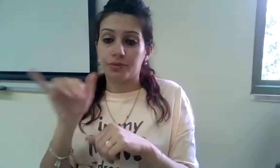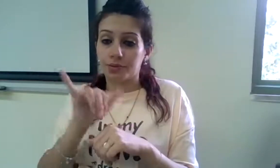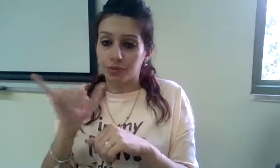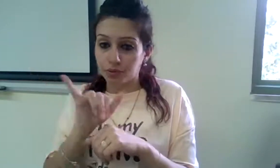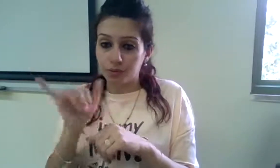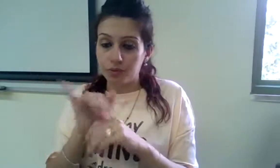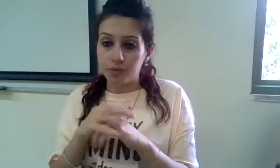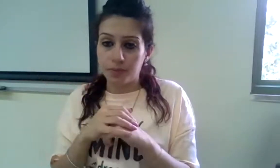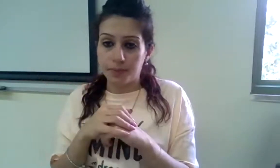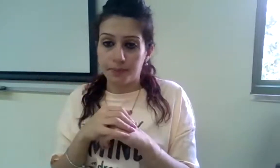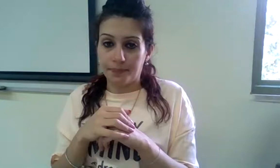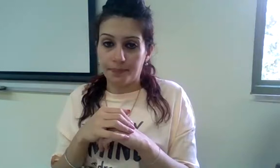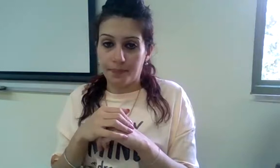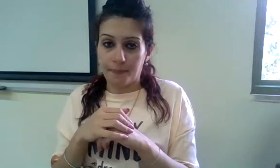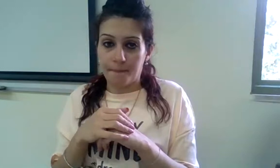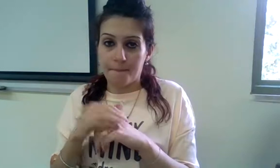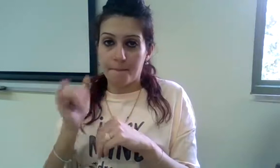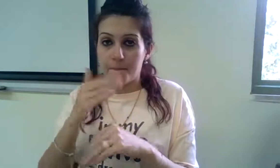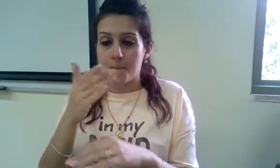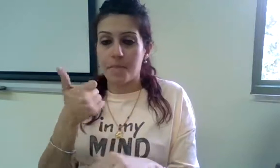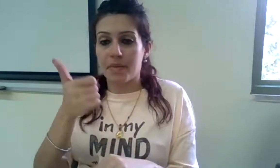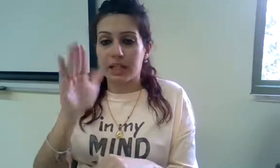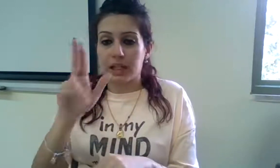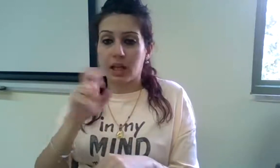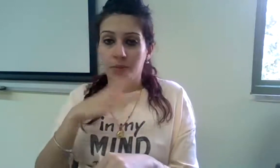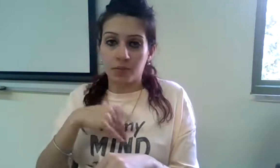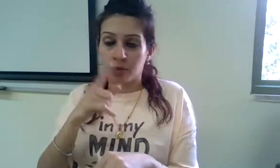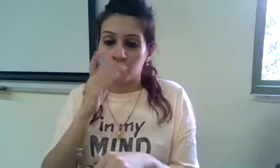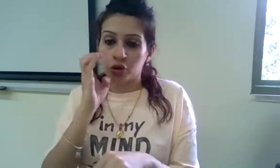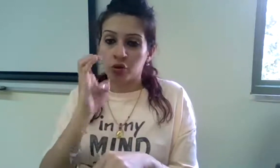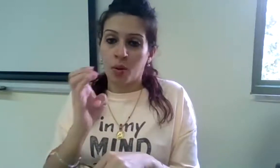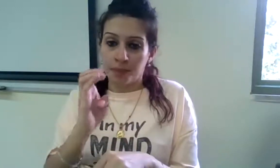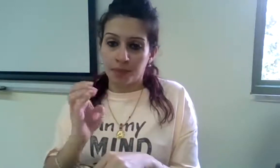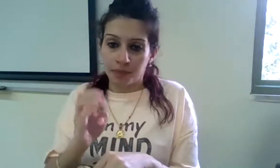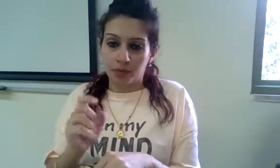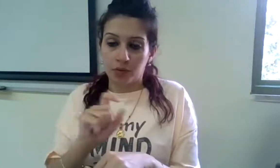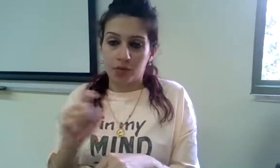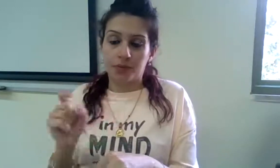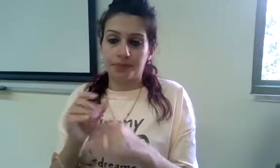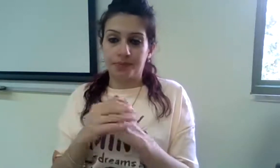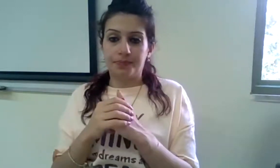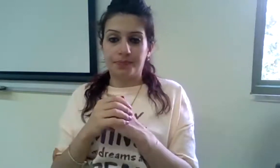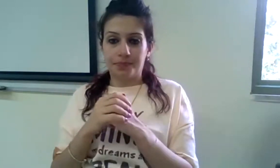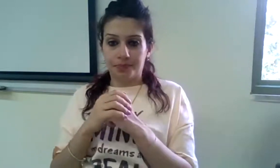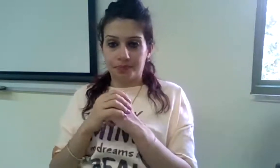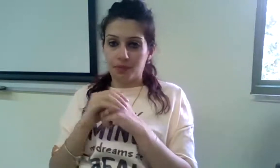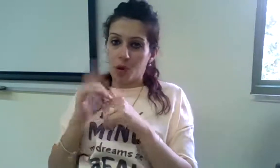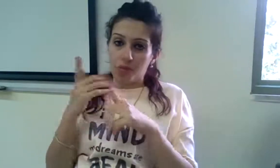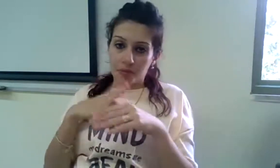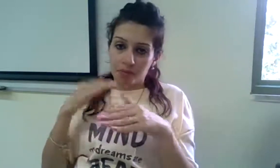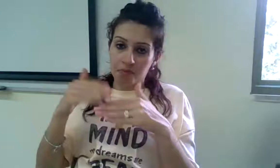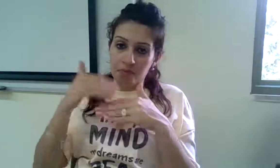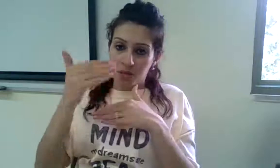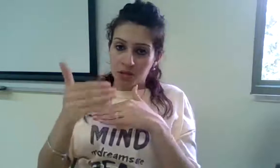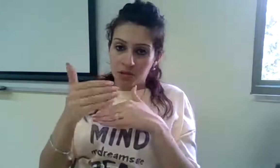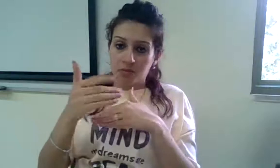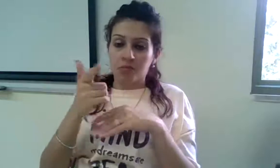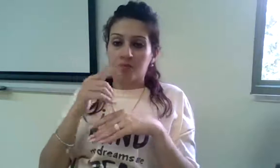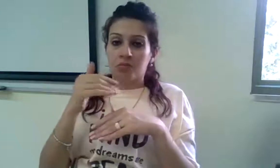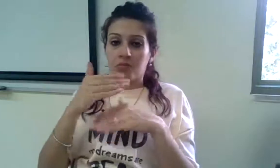يكون للوالدين دور في الصف الدراسي بدلا من إعادة الواجبات إلى المنزل ويمكنني الإشارة هنا إلى احد افضل الأمثلة